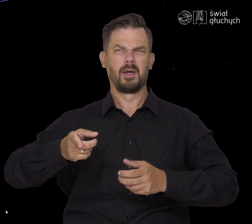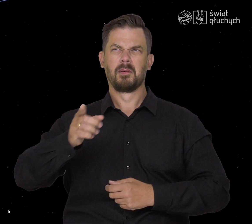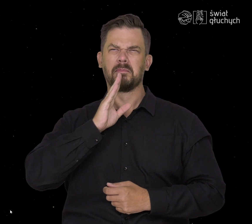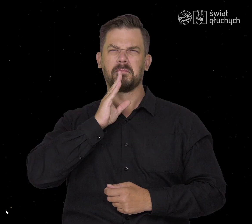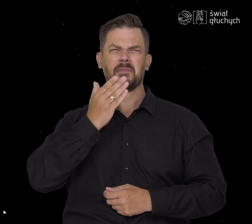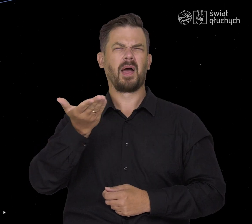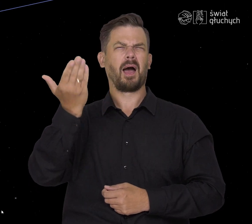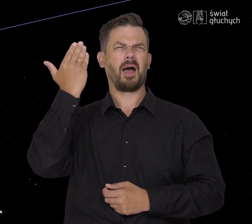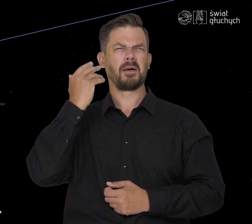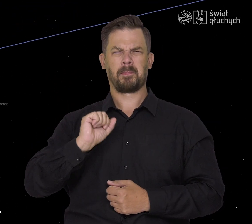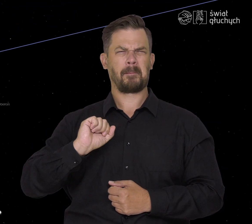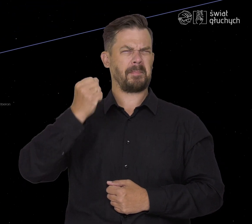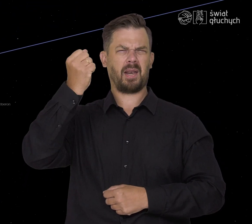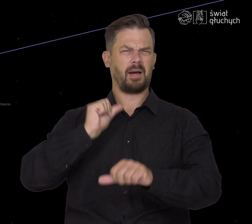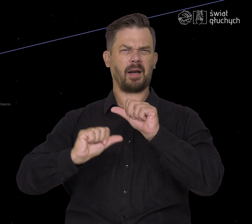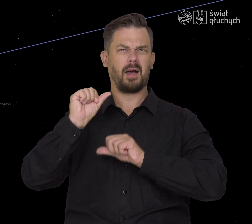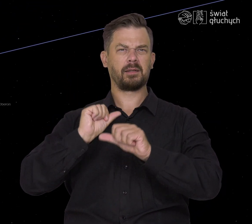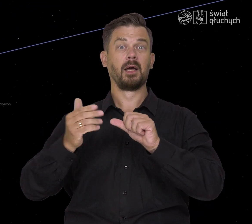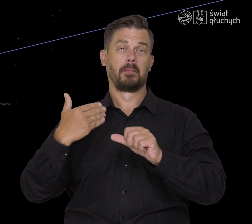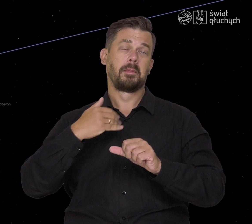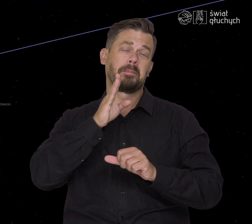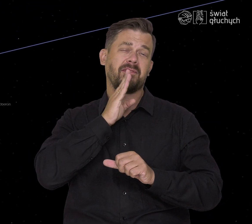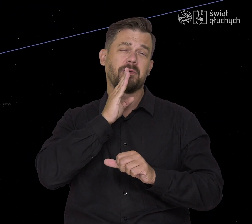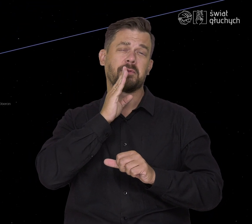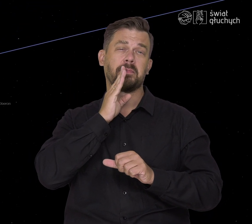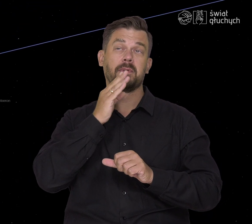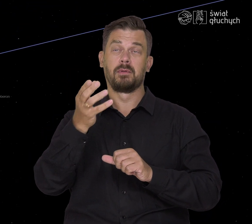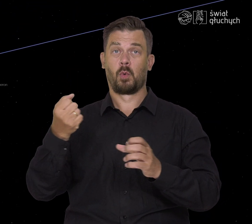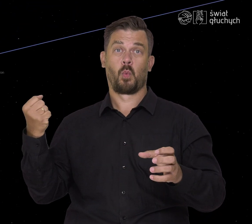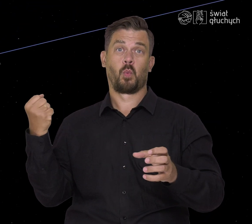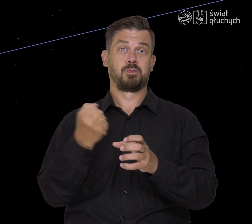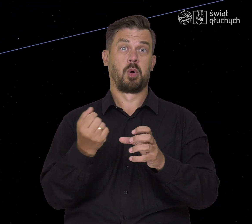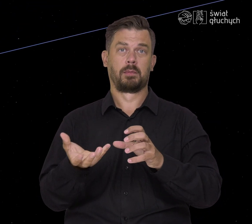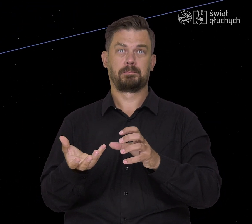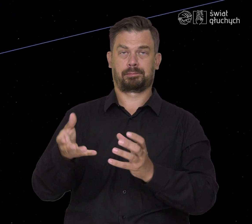Naukowcy podejrzewają, że miliardy lat temu jakiś masywny obiekt, pewnie wielkości innej planety,